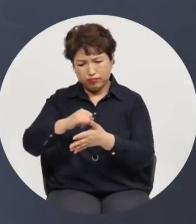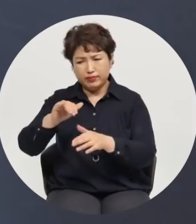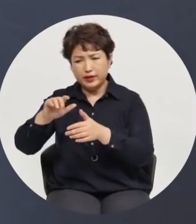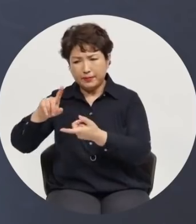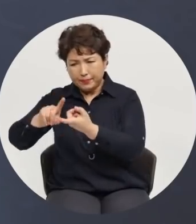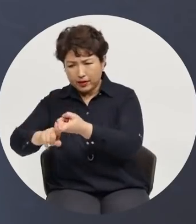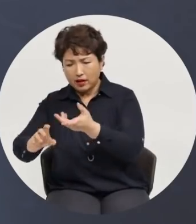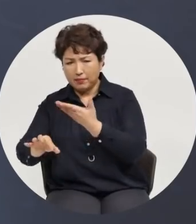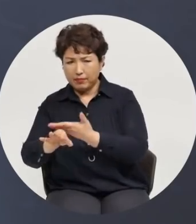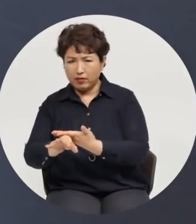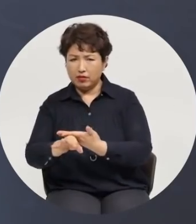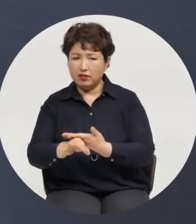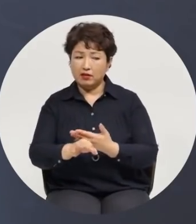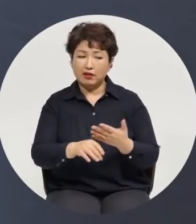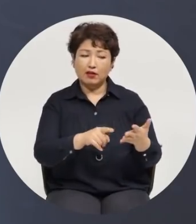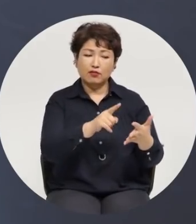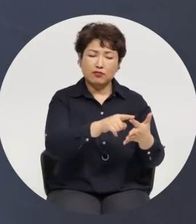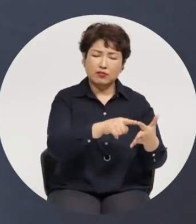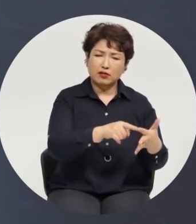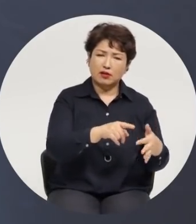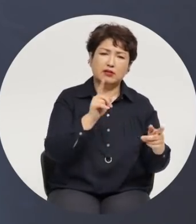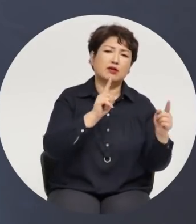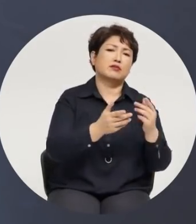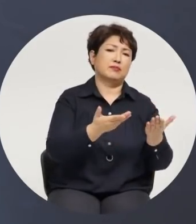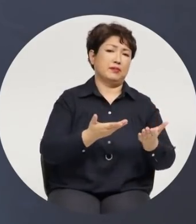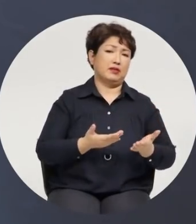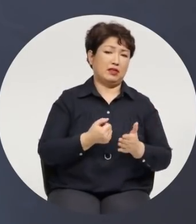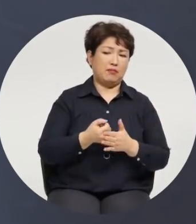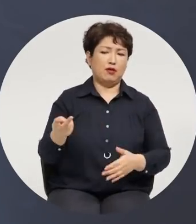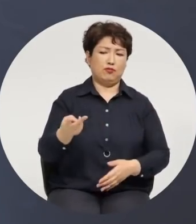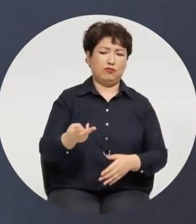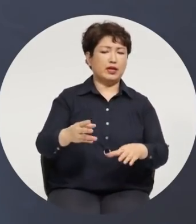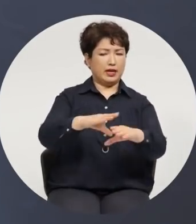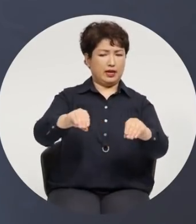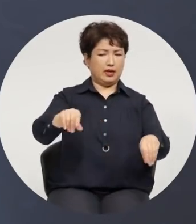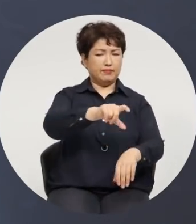자기들끼리 문제를 해결하도록 그냥 내버려 둬야 해요